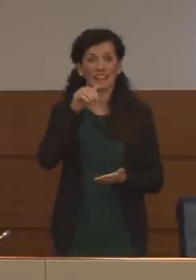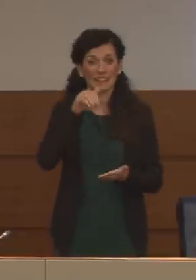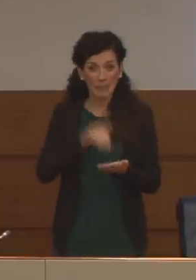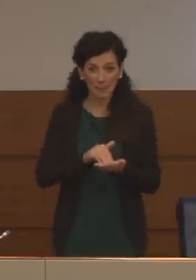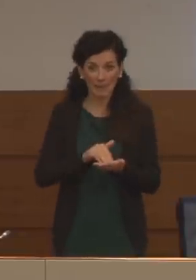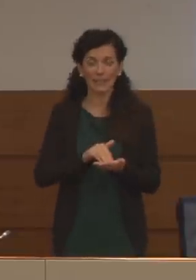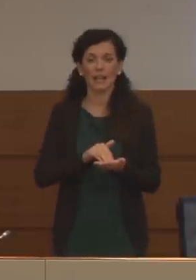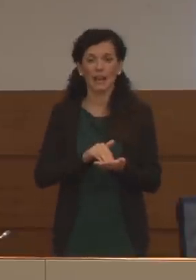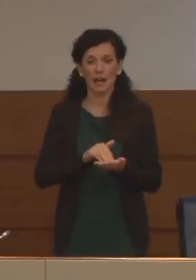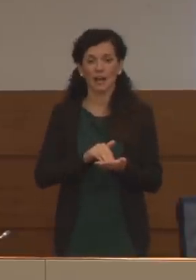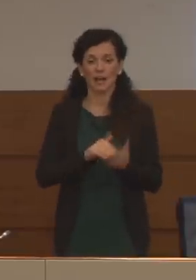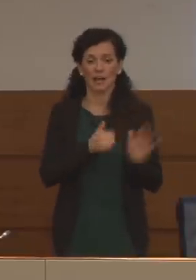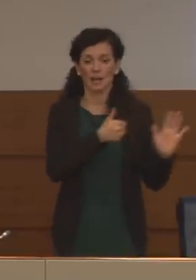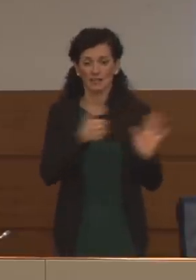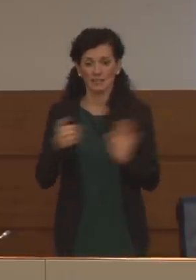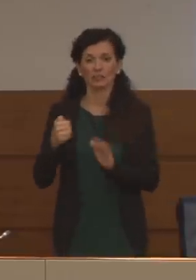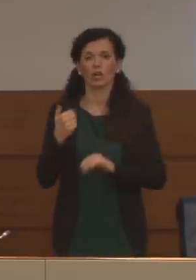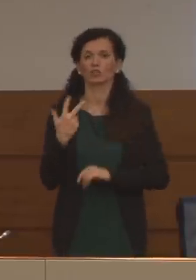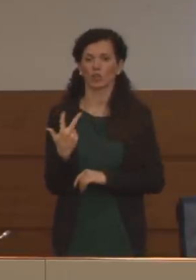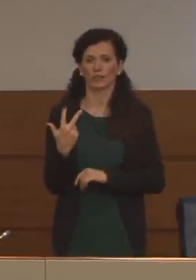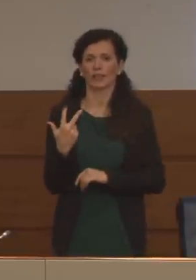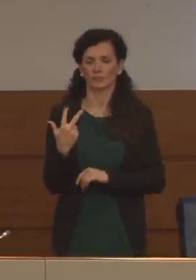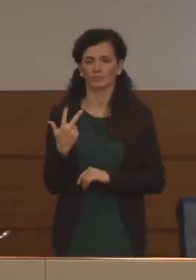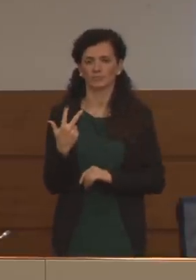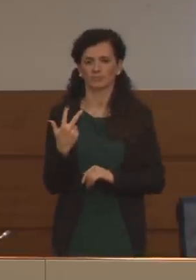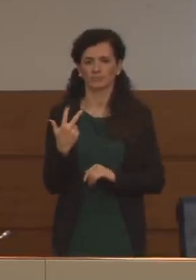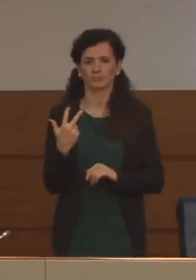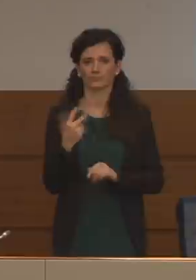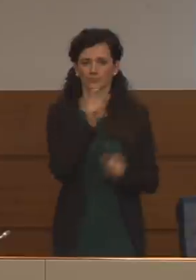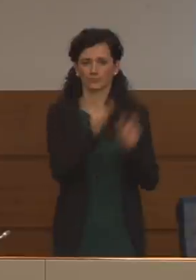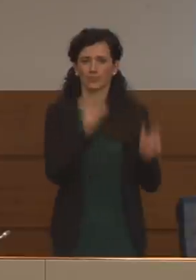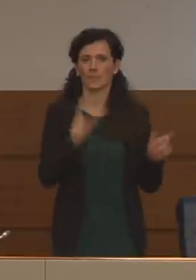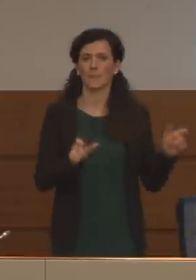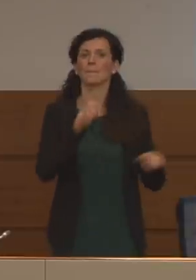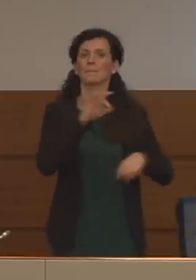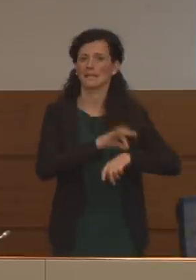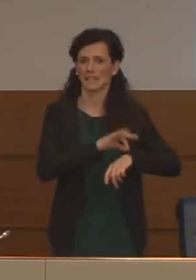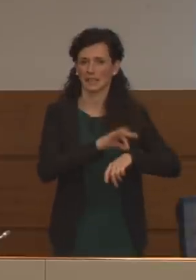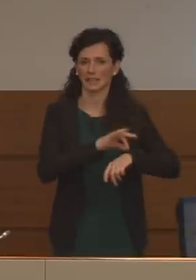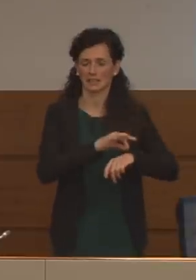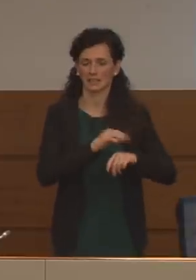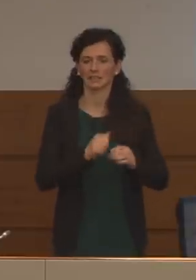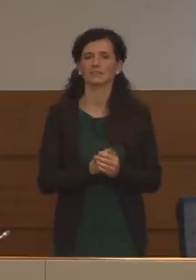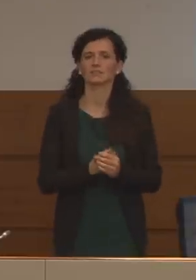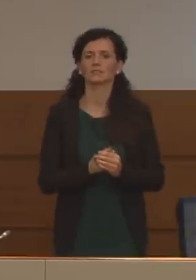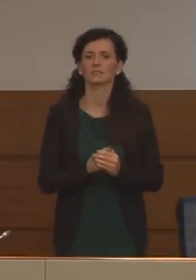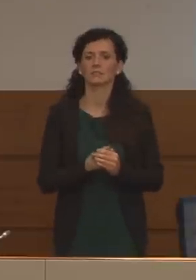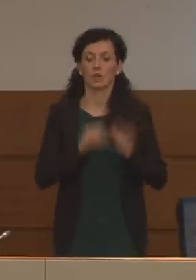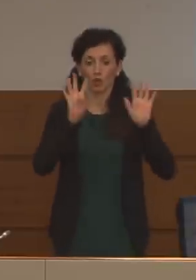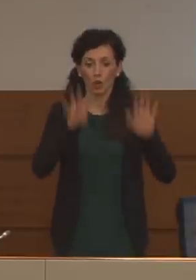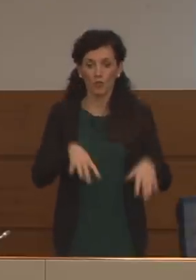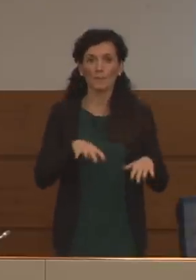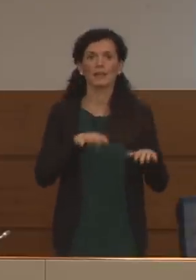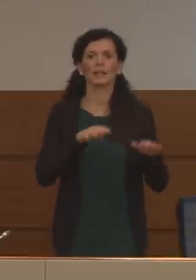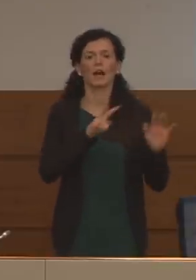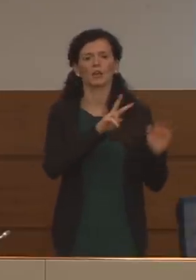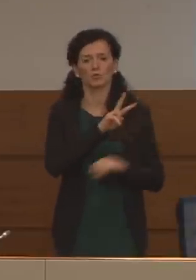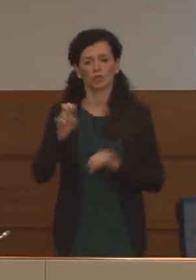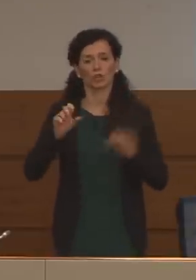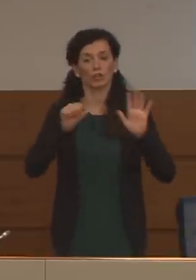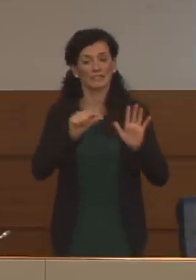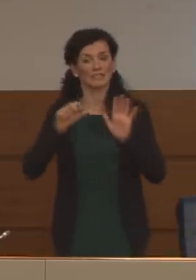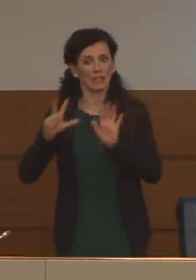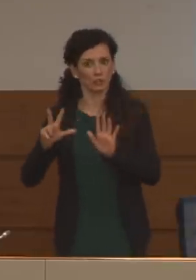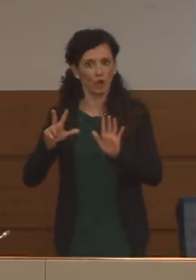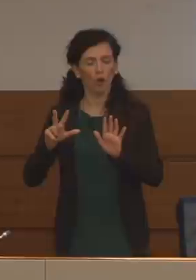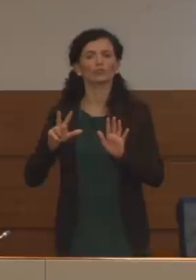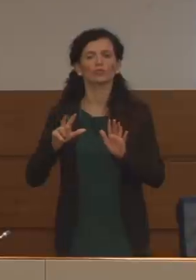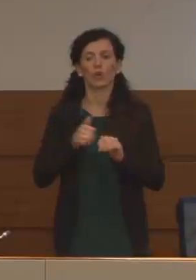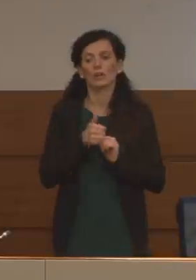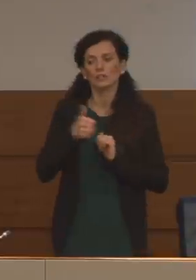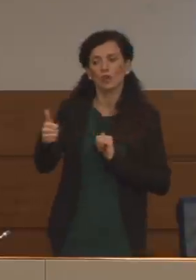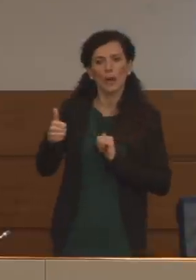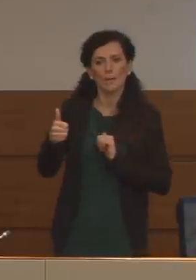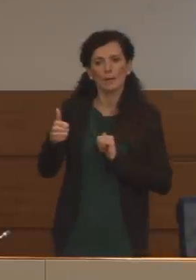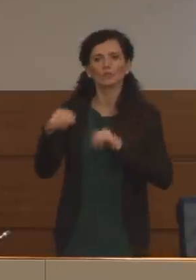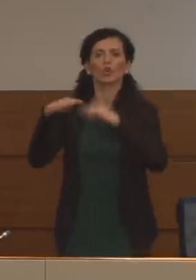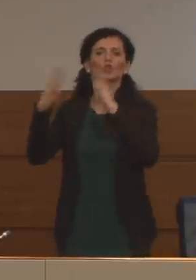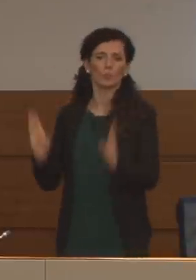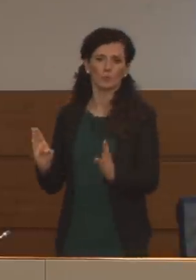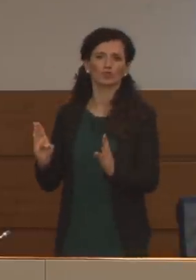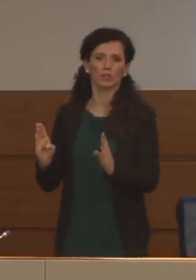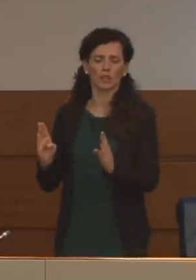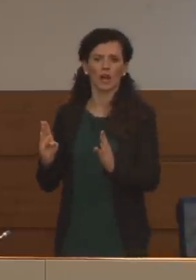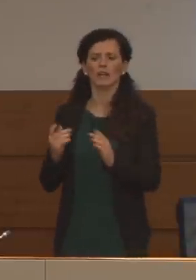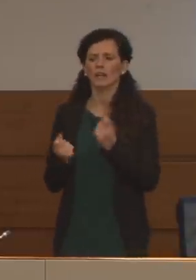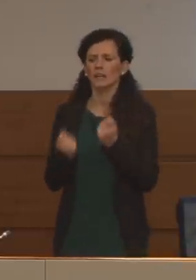è 20.603 di questi 9.268 sono in isolamento domiciliare senza sintomi o con